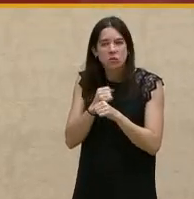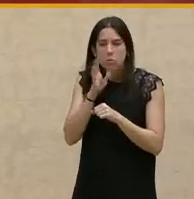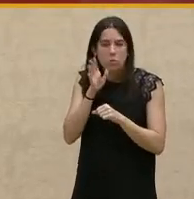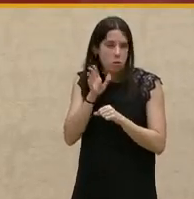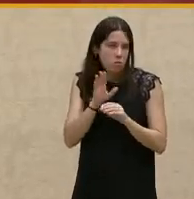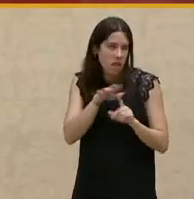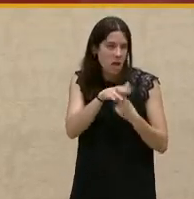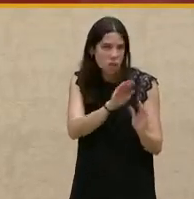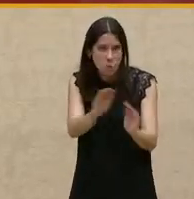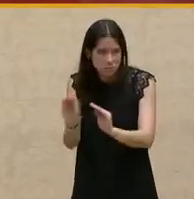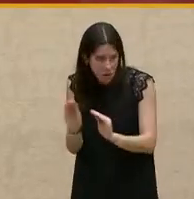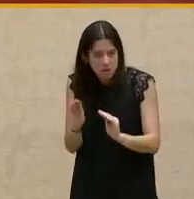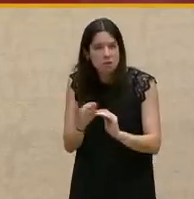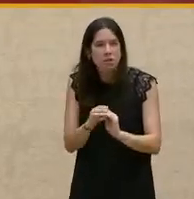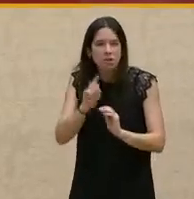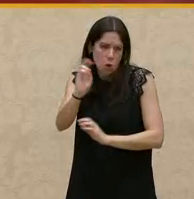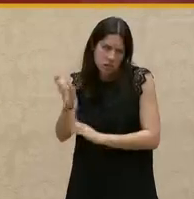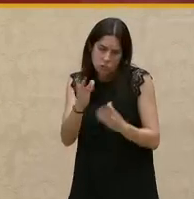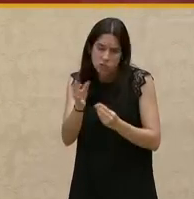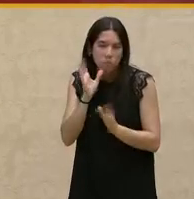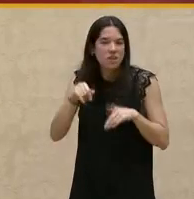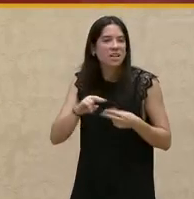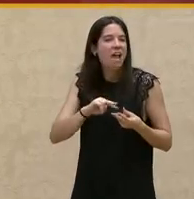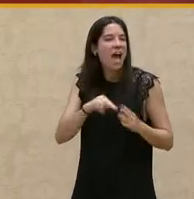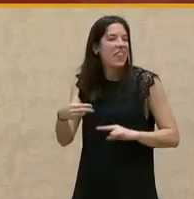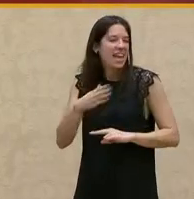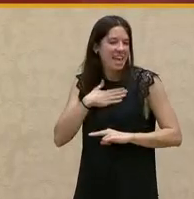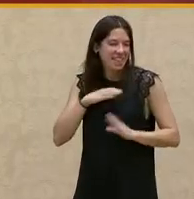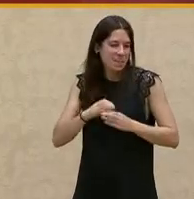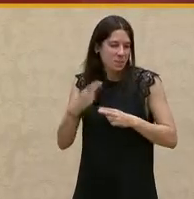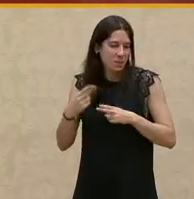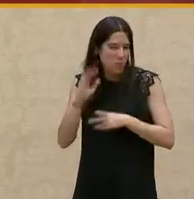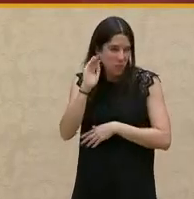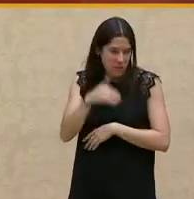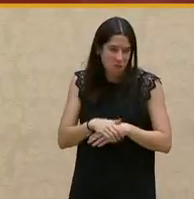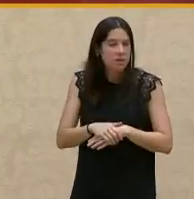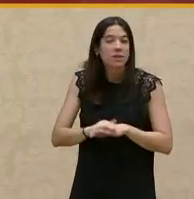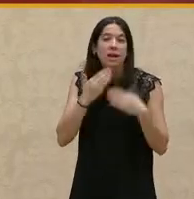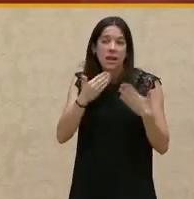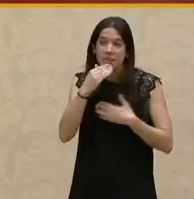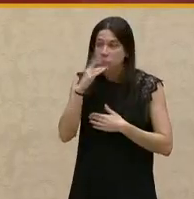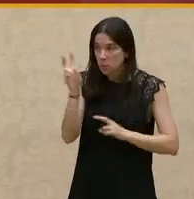porque eso lo llevamos en el ADN. Muchas gracias por haber venido, muchas gracias por habernos